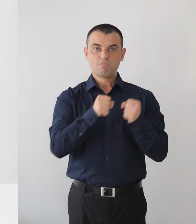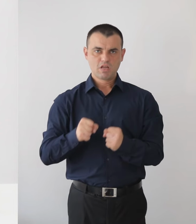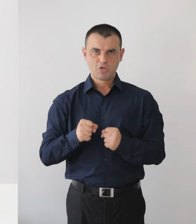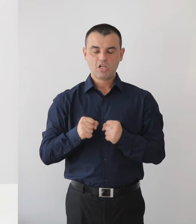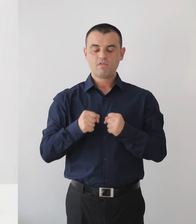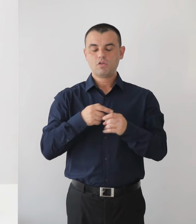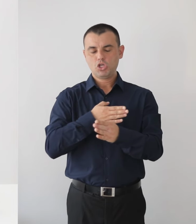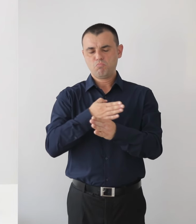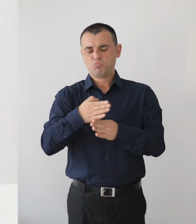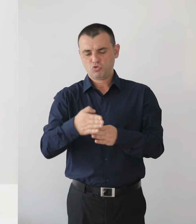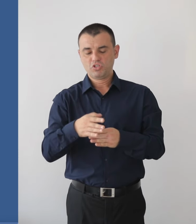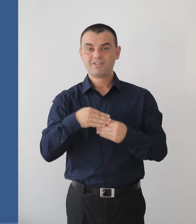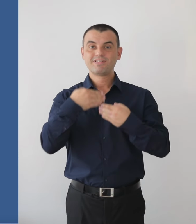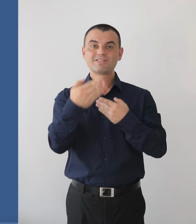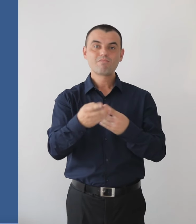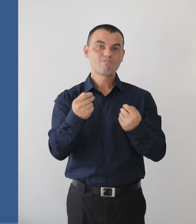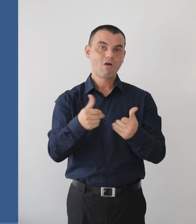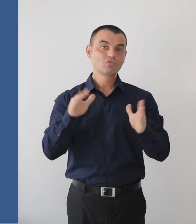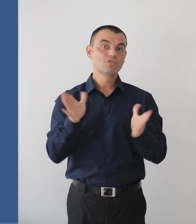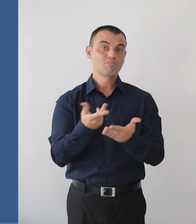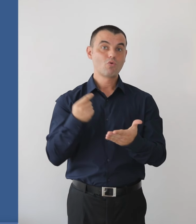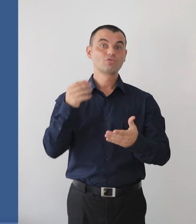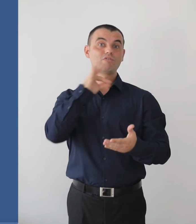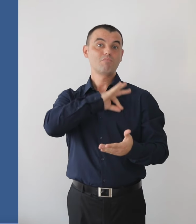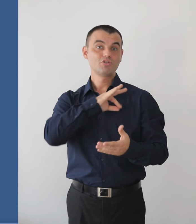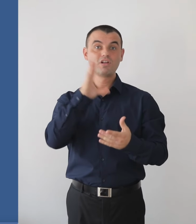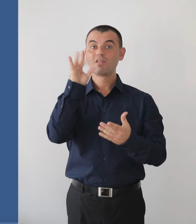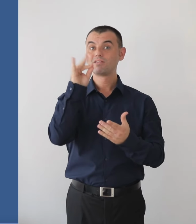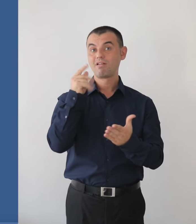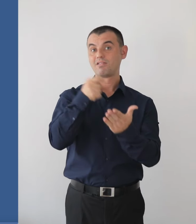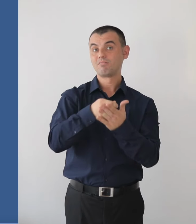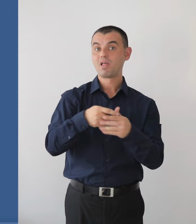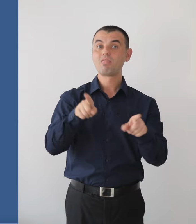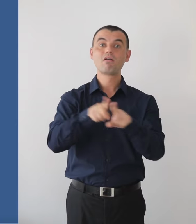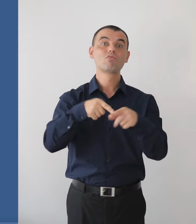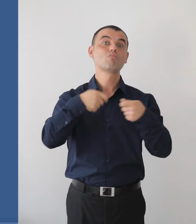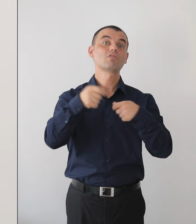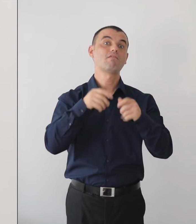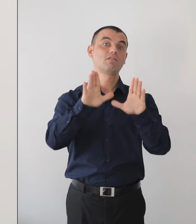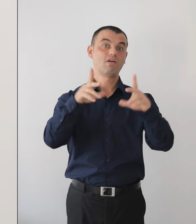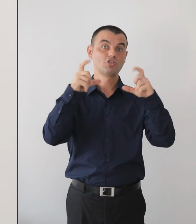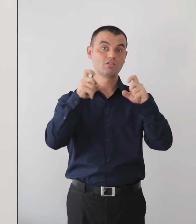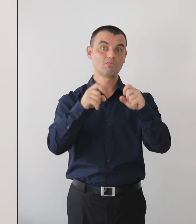Ако сте последователни и търпеливи, след известно време можете да достигнете до средна месечна заплата, като продавате вашите снимки.